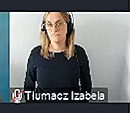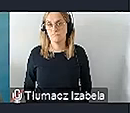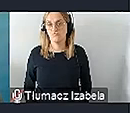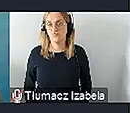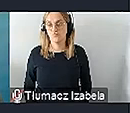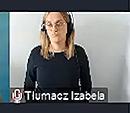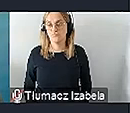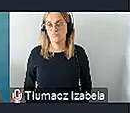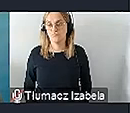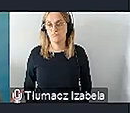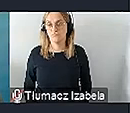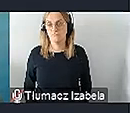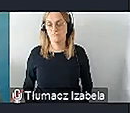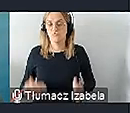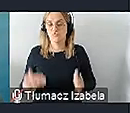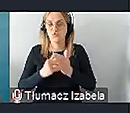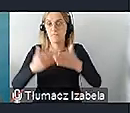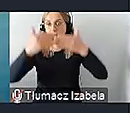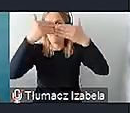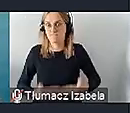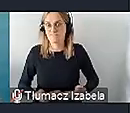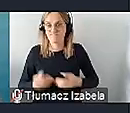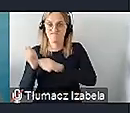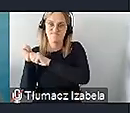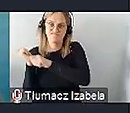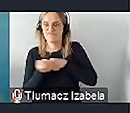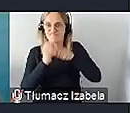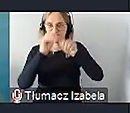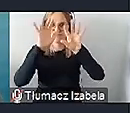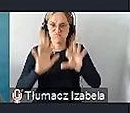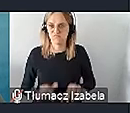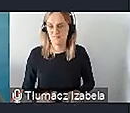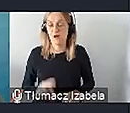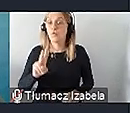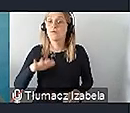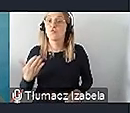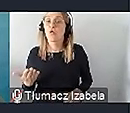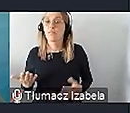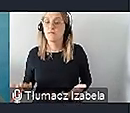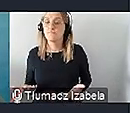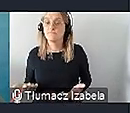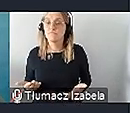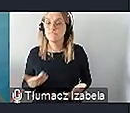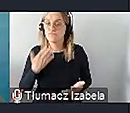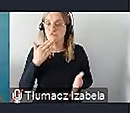"Trzeba ten mur zburzyć" - pisze pani Anna. Ale pani Elżbieta mówi, że potrzebujemy drabiny.